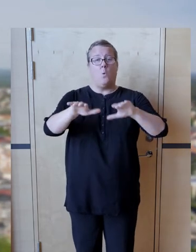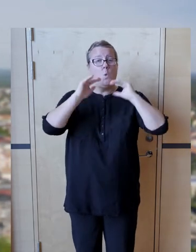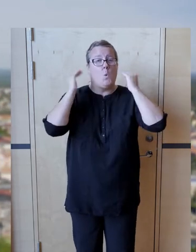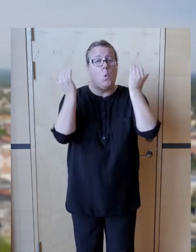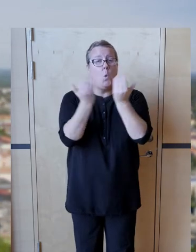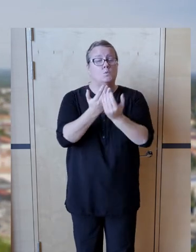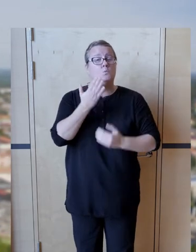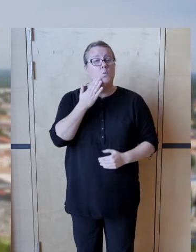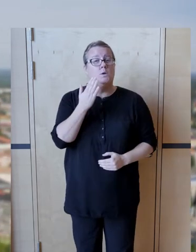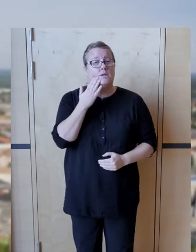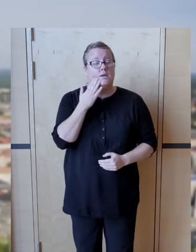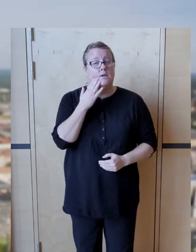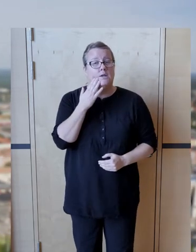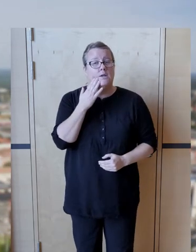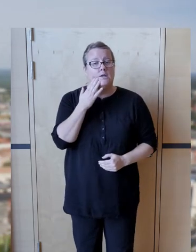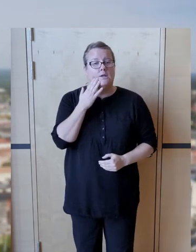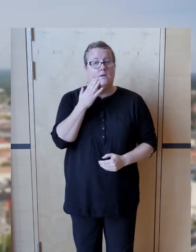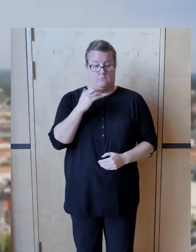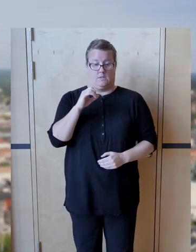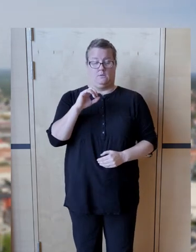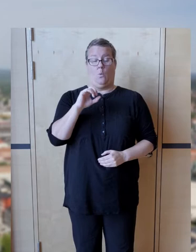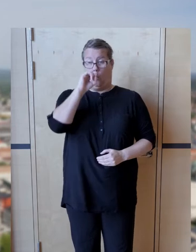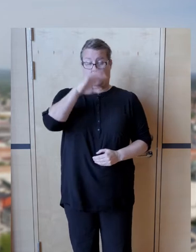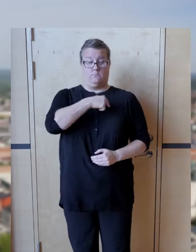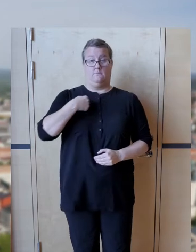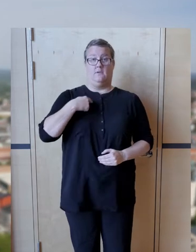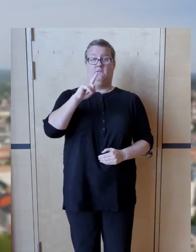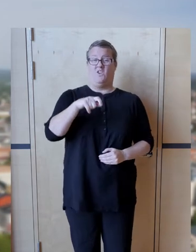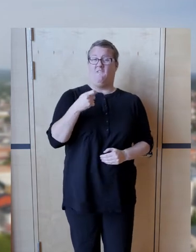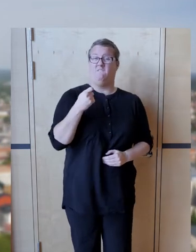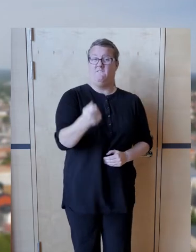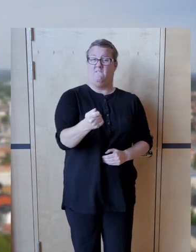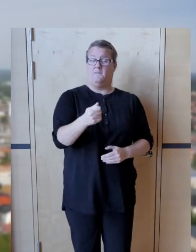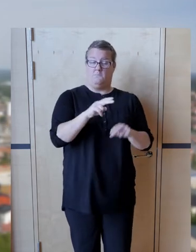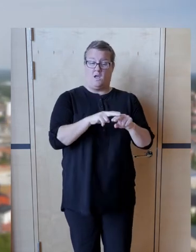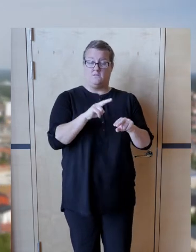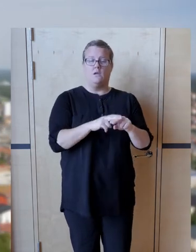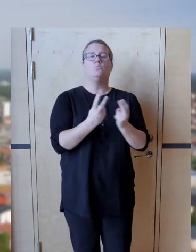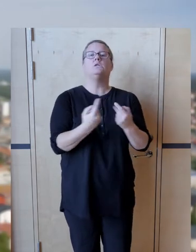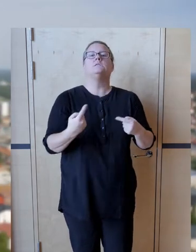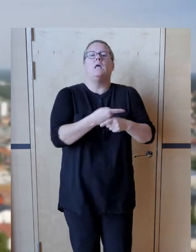Om du har för lite platser i våra vård och omsorgsboende Då blir den här visar till hemtjänst istället